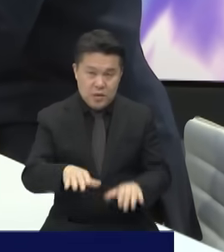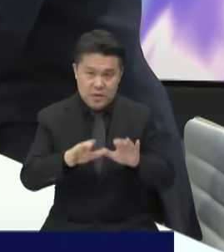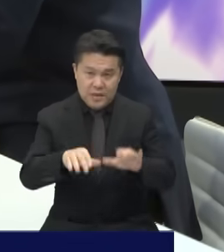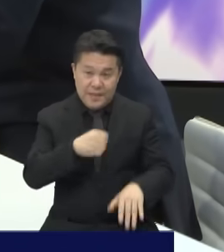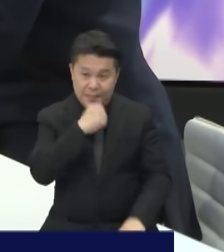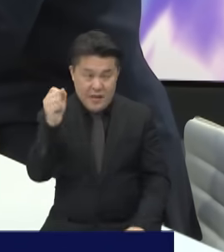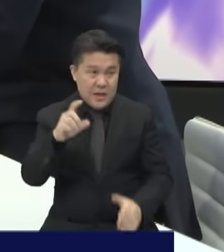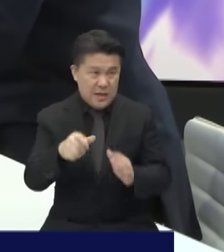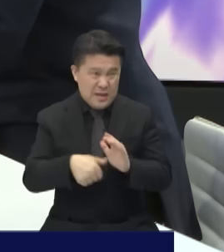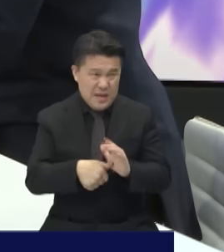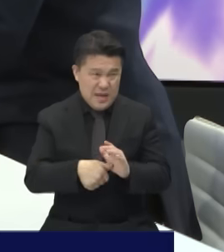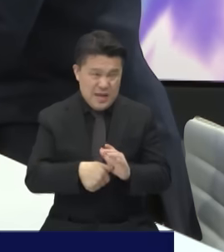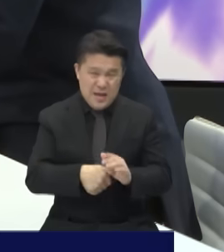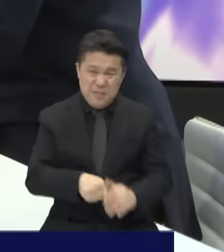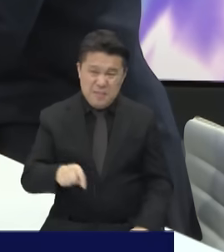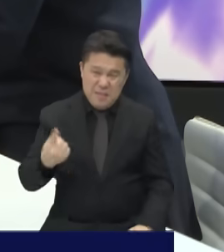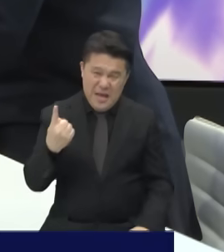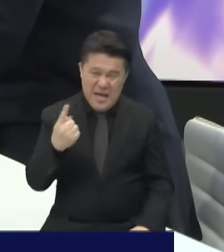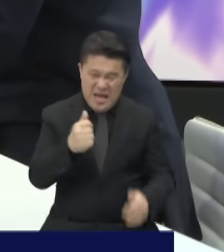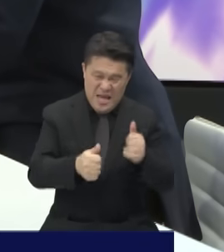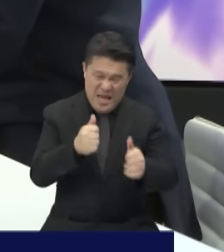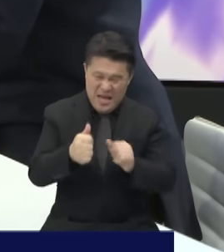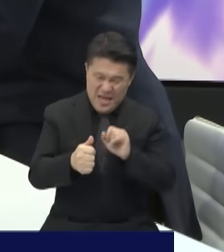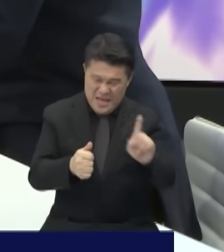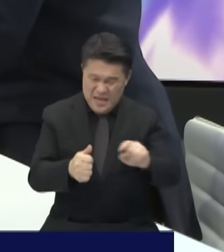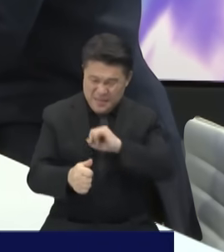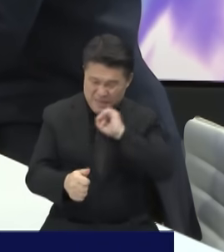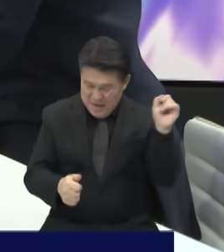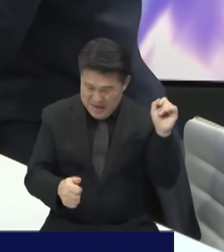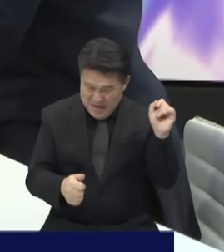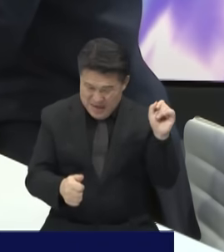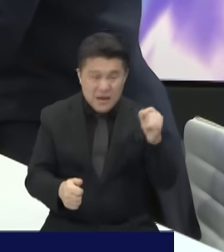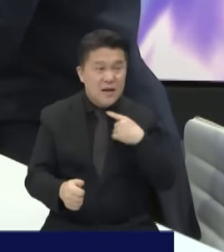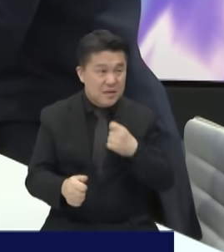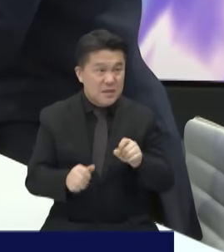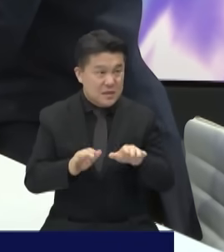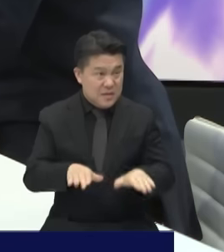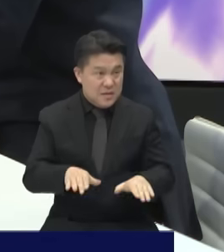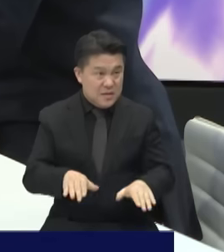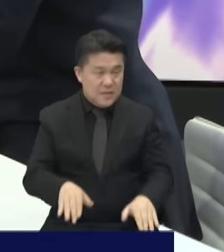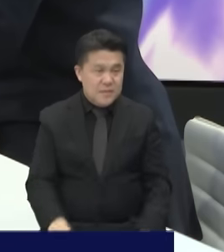서울에서 이제 당첨될 때 수백 대 일의 경쟁률을 뚫고 아파트가 당첨됐는데